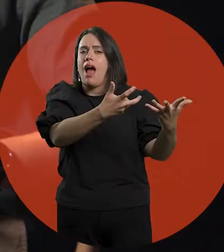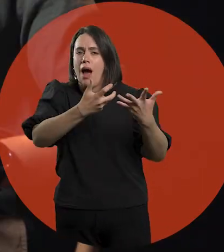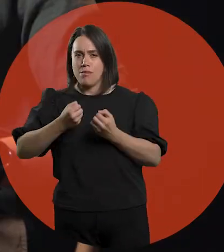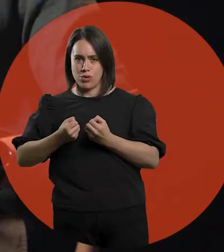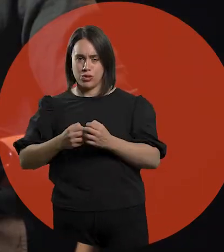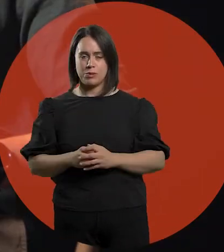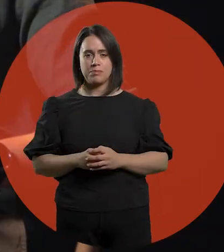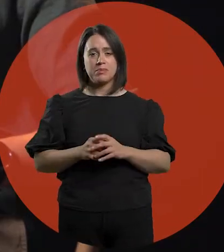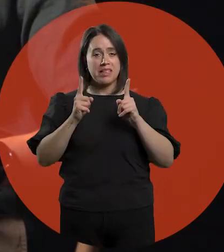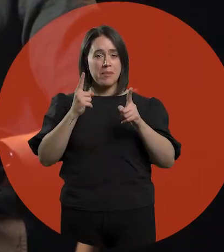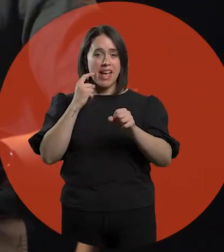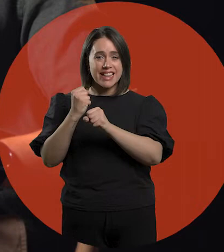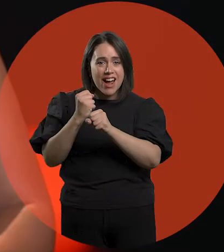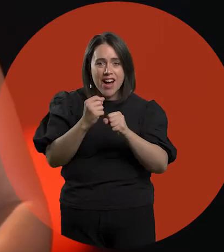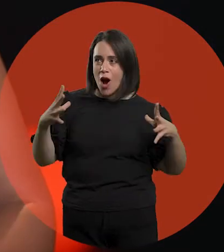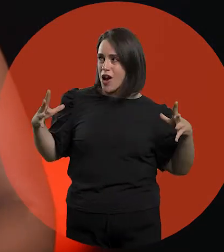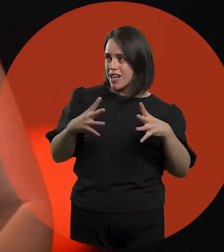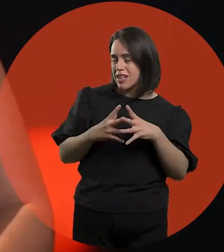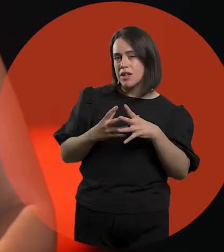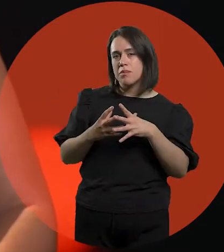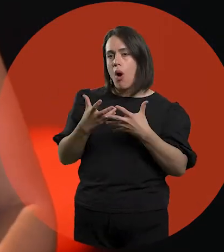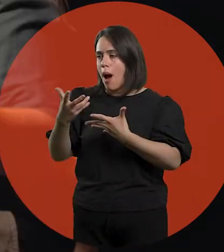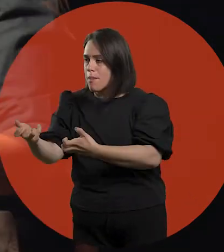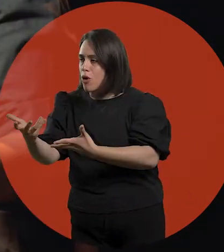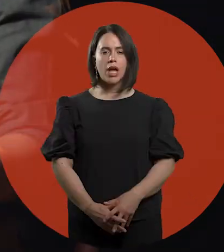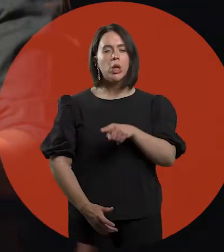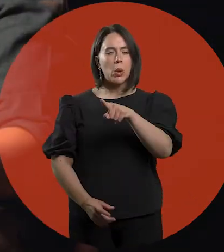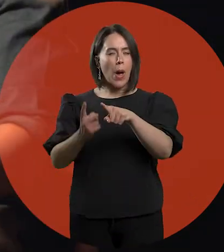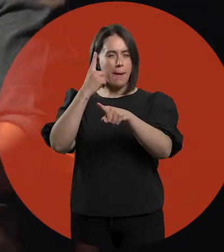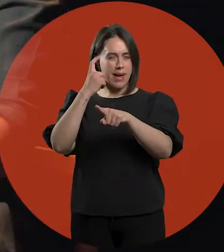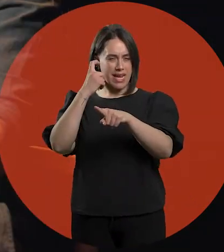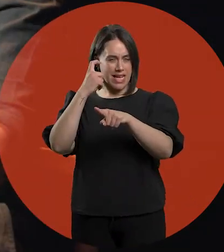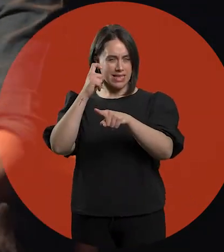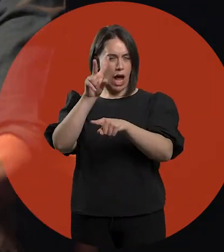Trabajar en equipo, colaborar. Exacto. La experiencia que vos tenés en Guichón es muy particular también.